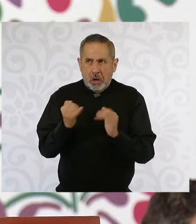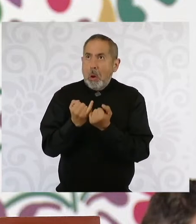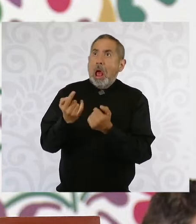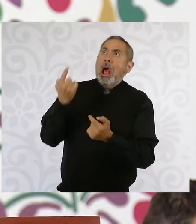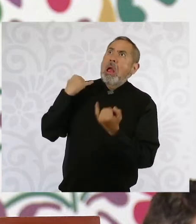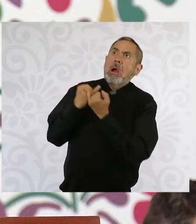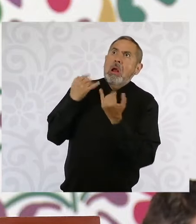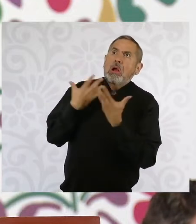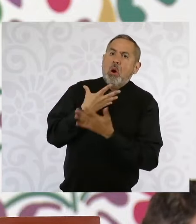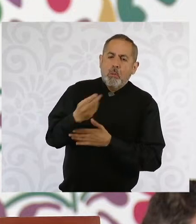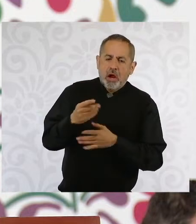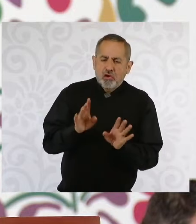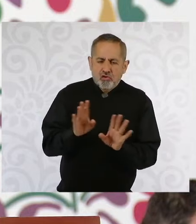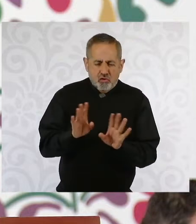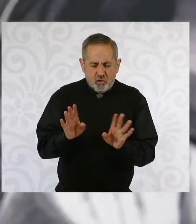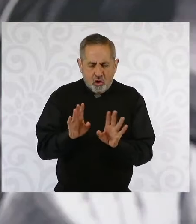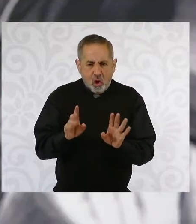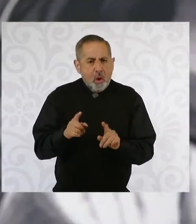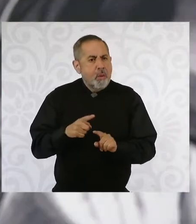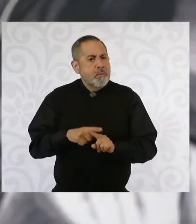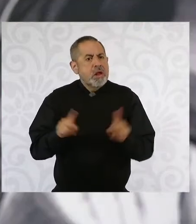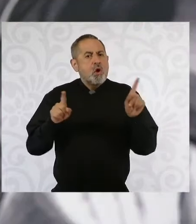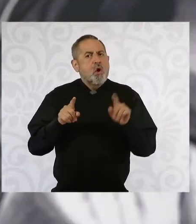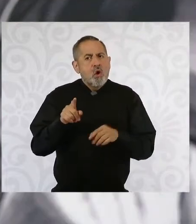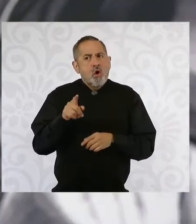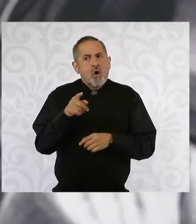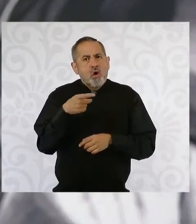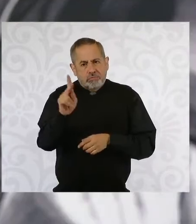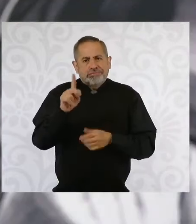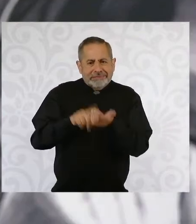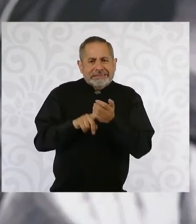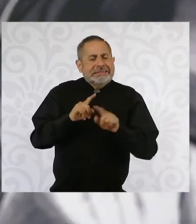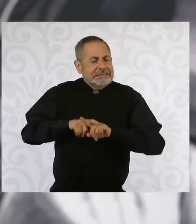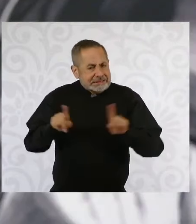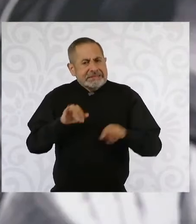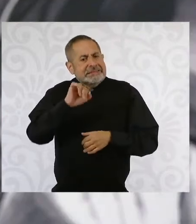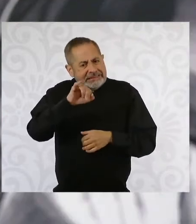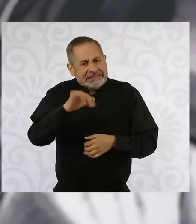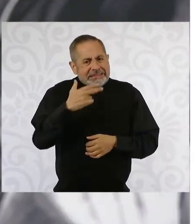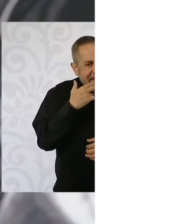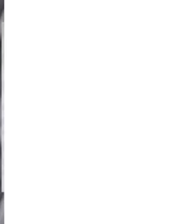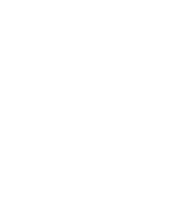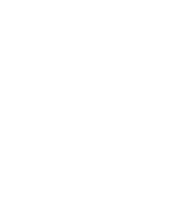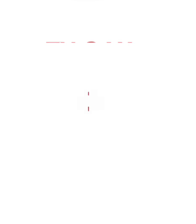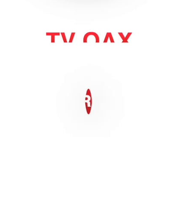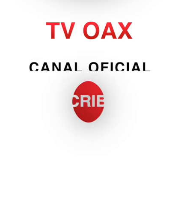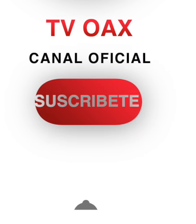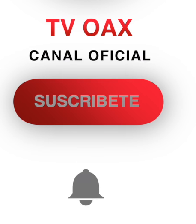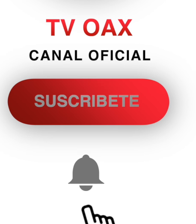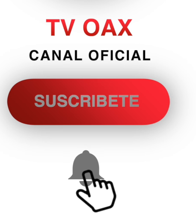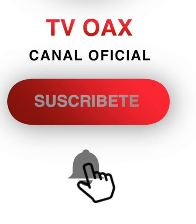productos cuya versatilidad y precio se volverán relevantes y parte de nuestra cultura cotidiana